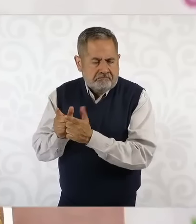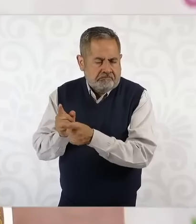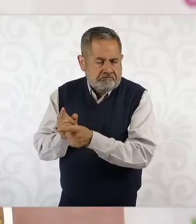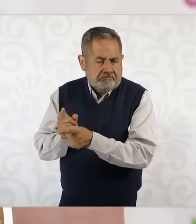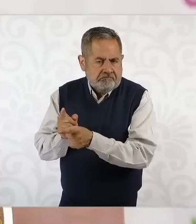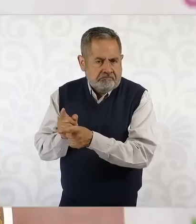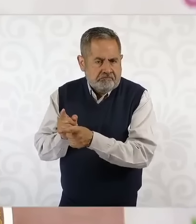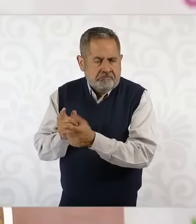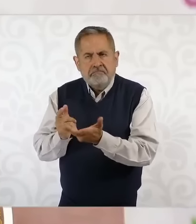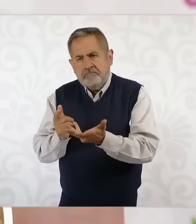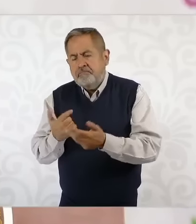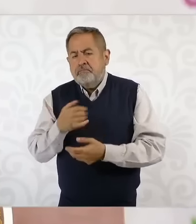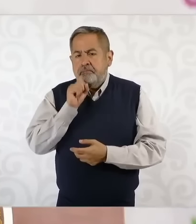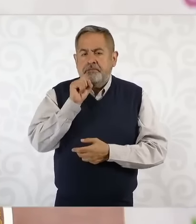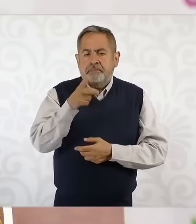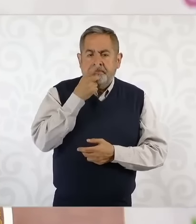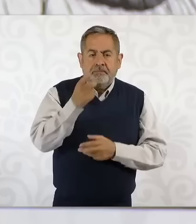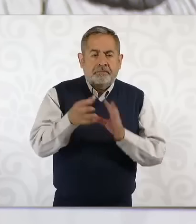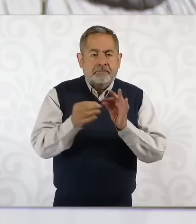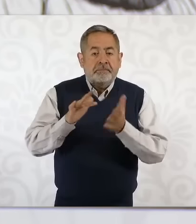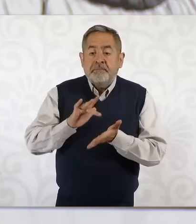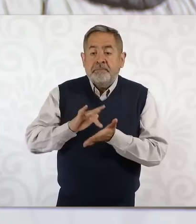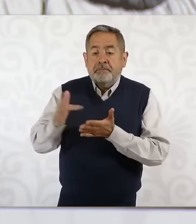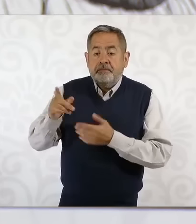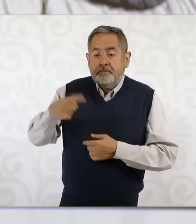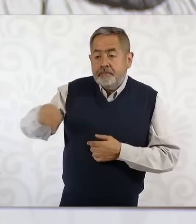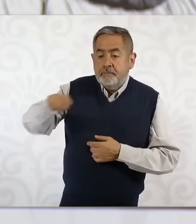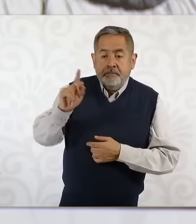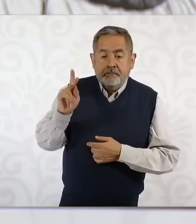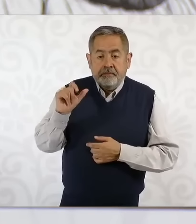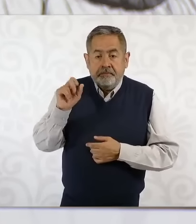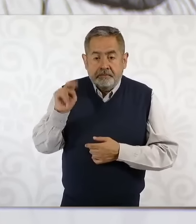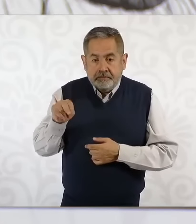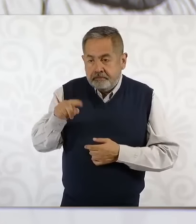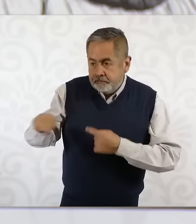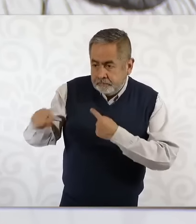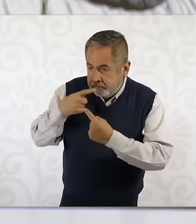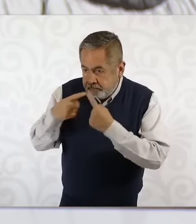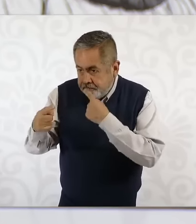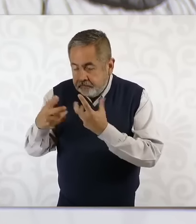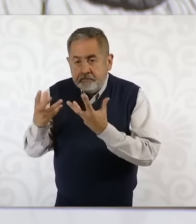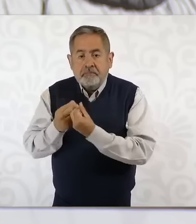o dicho de otra manera, gracias a la estrategia y a la honestidad hay resultados.